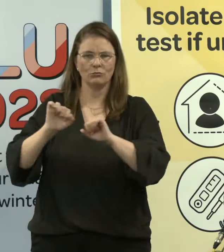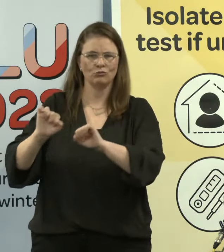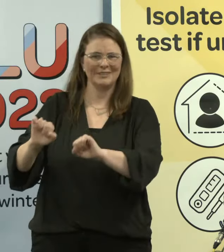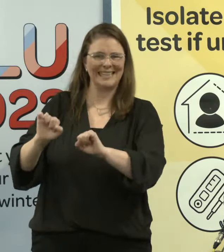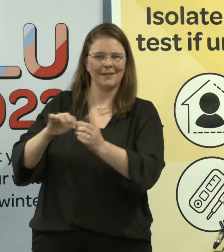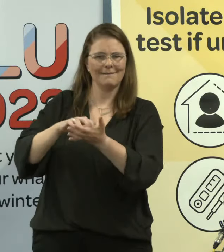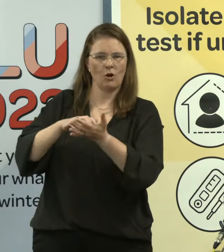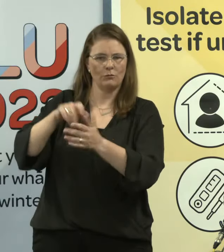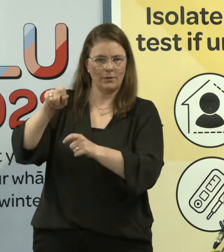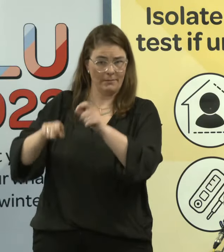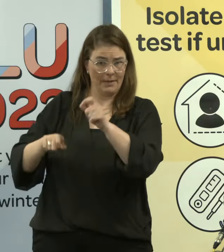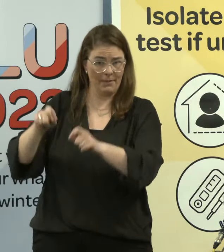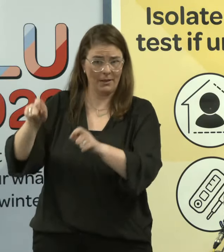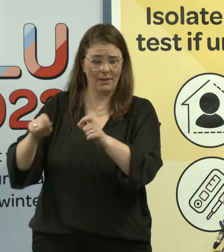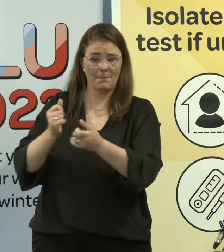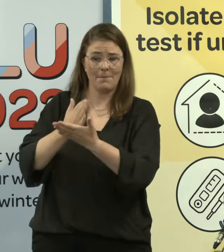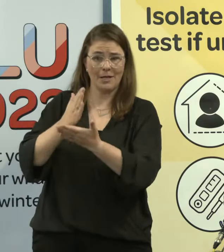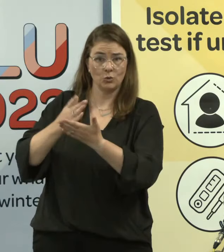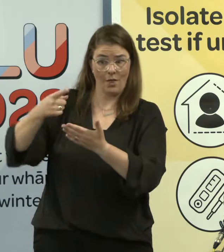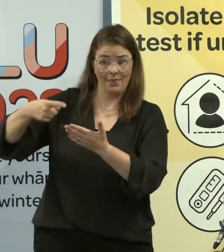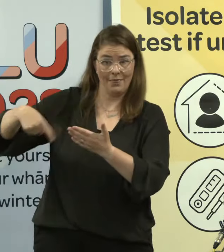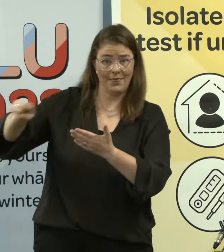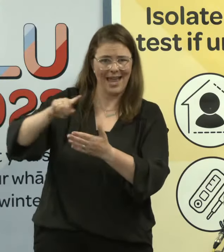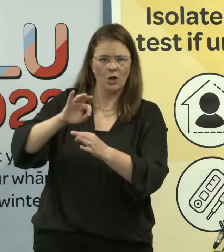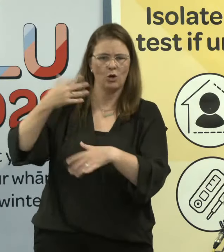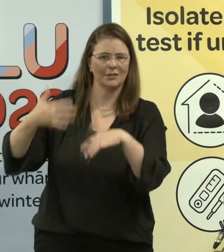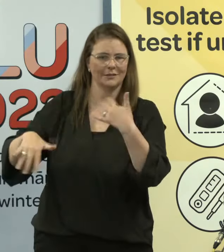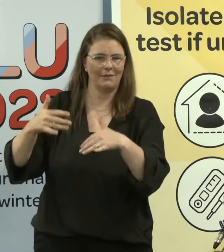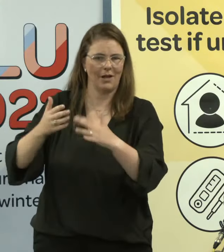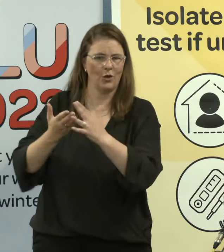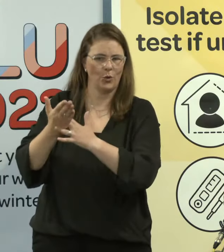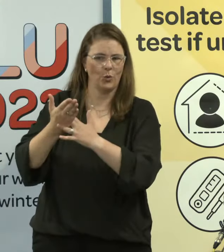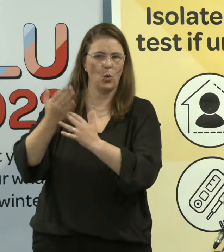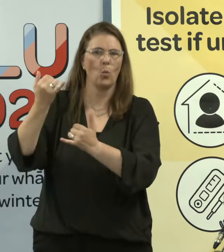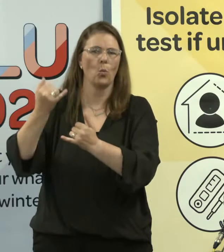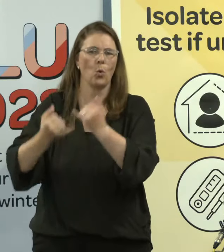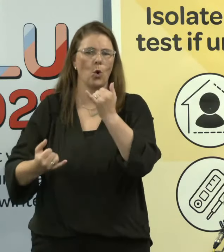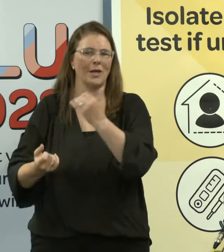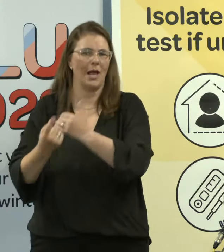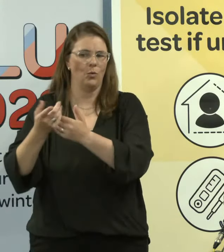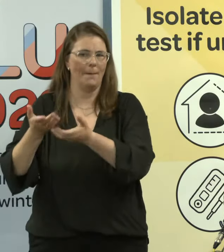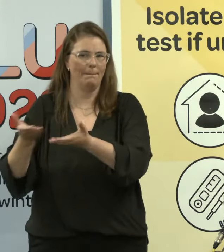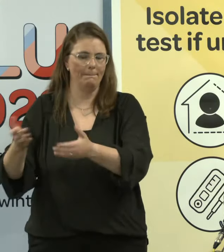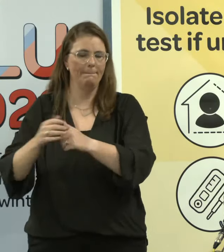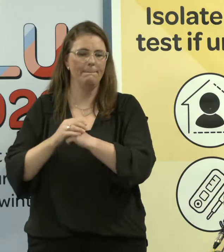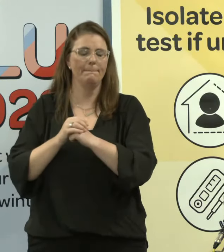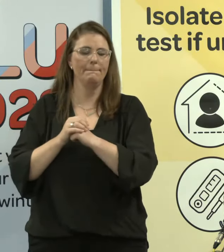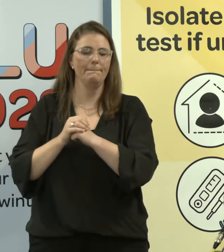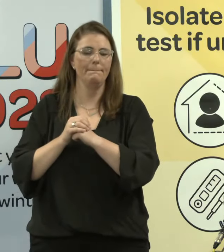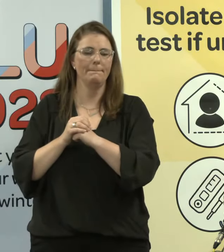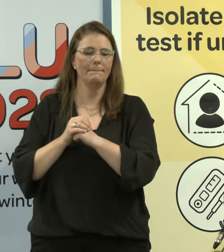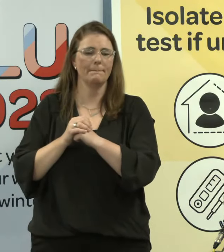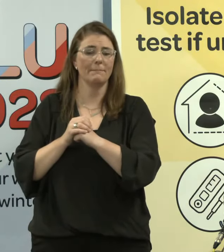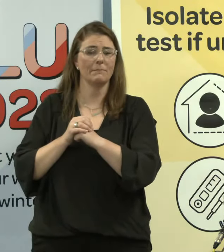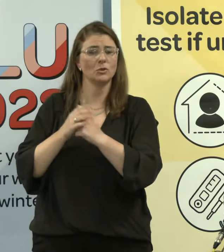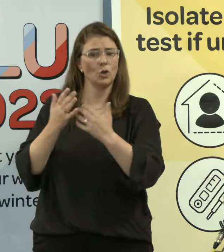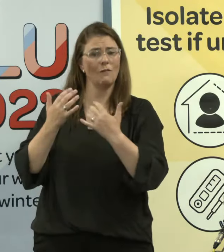kei te haere tonu tatou. Kei te